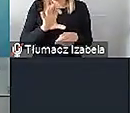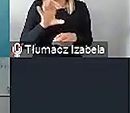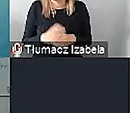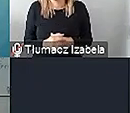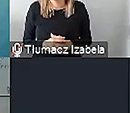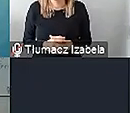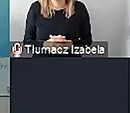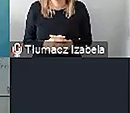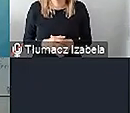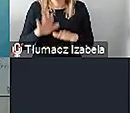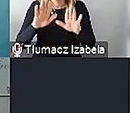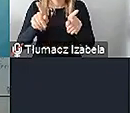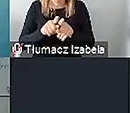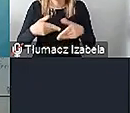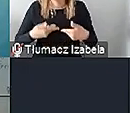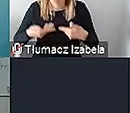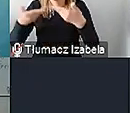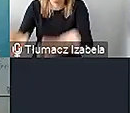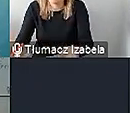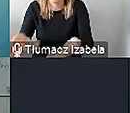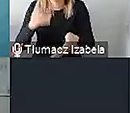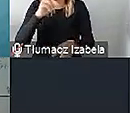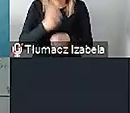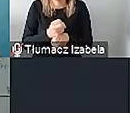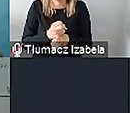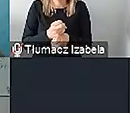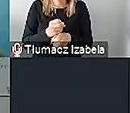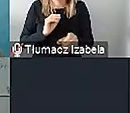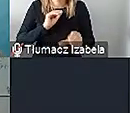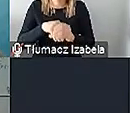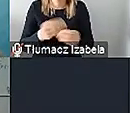Dostaną państwo od nas również zaświadczenie udziału w webinarium.